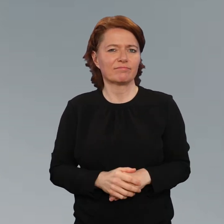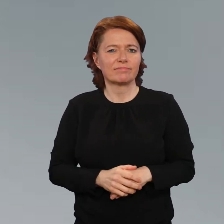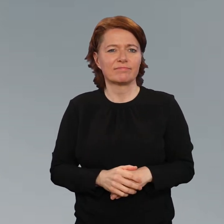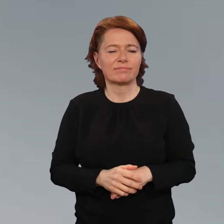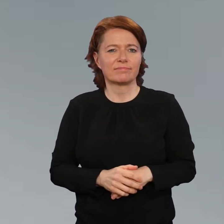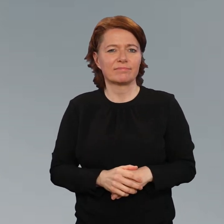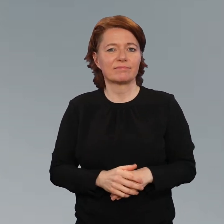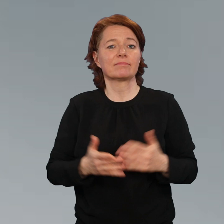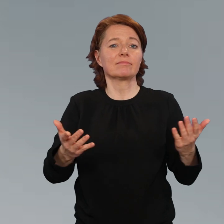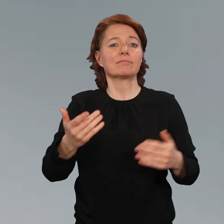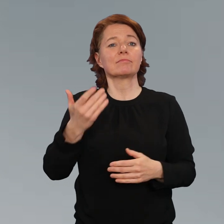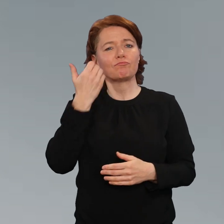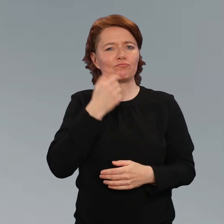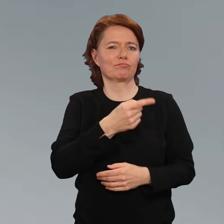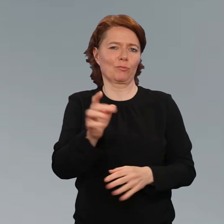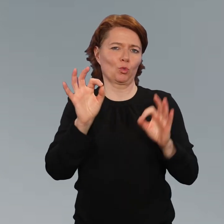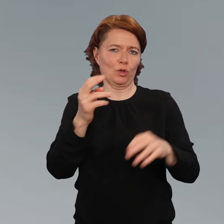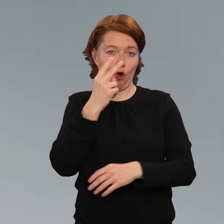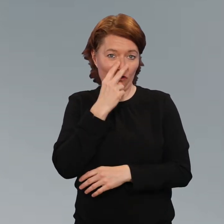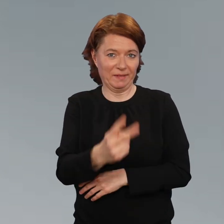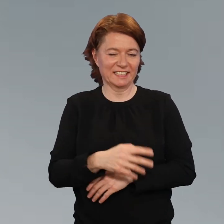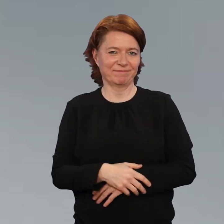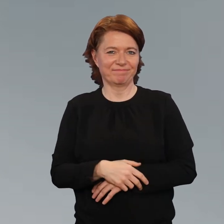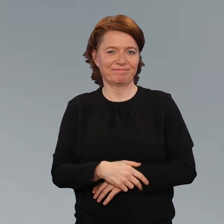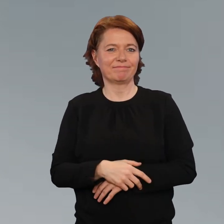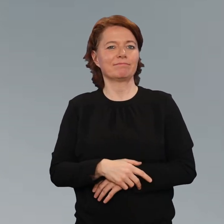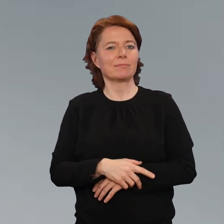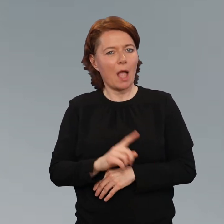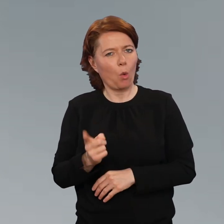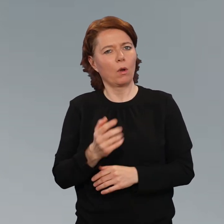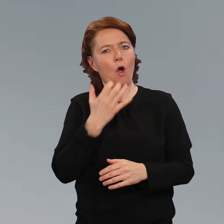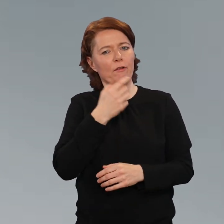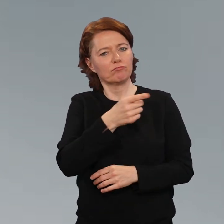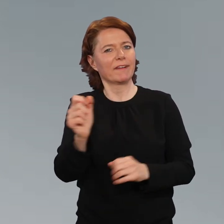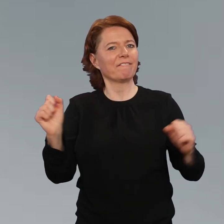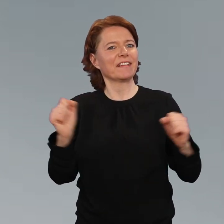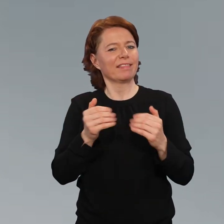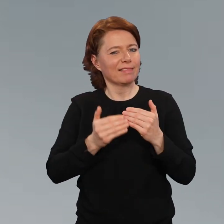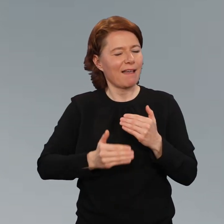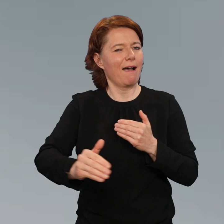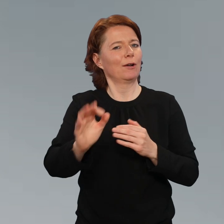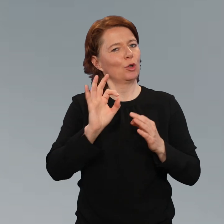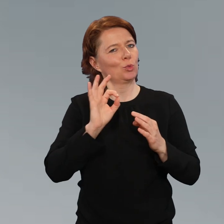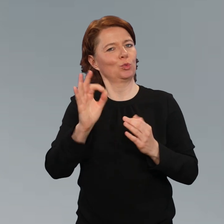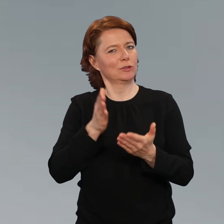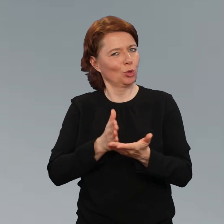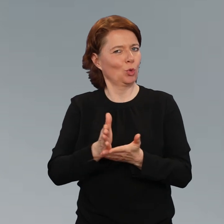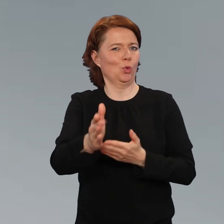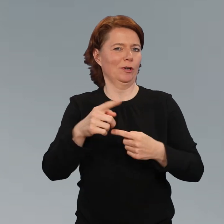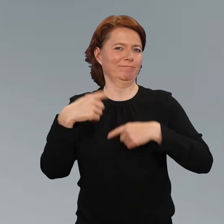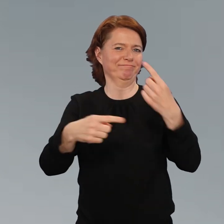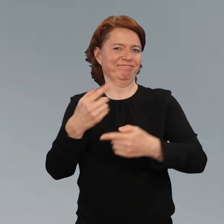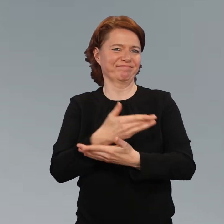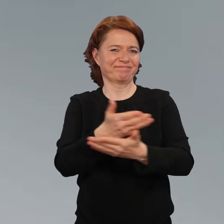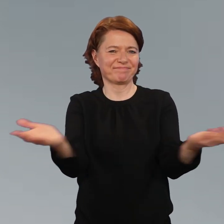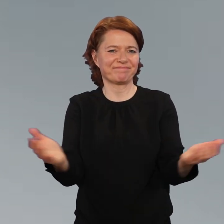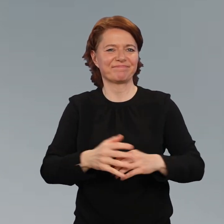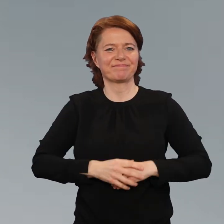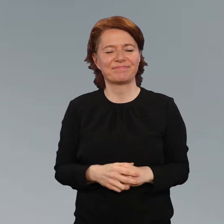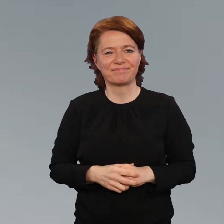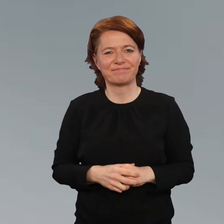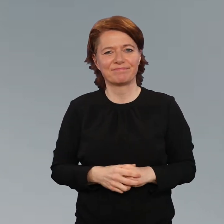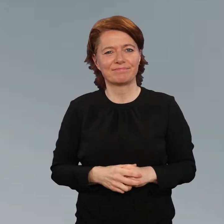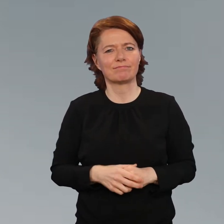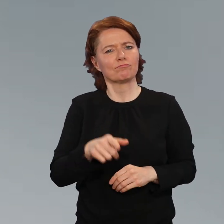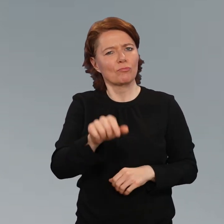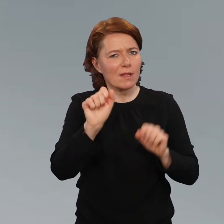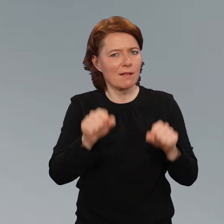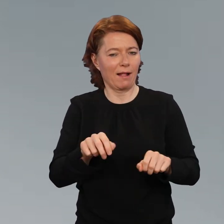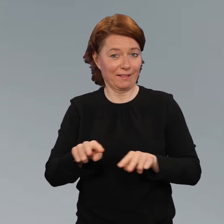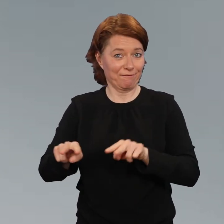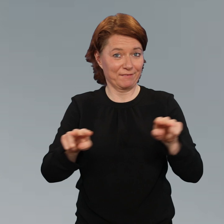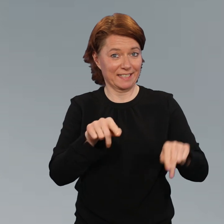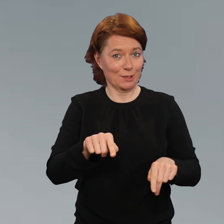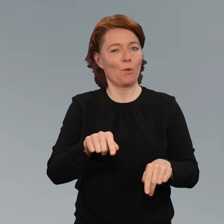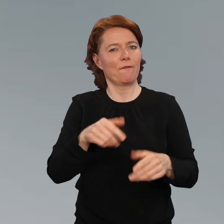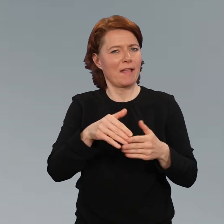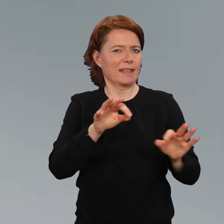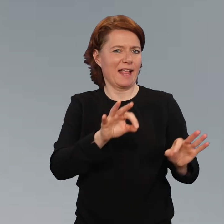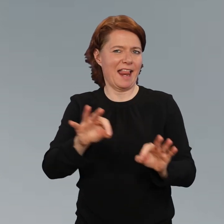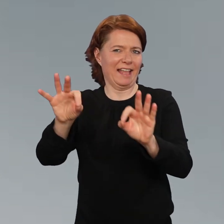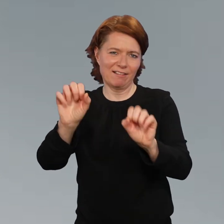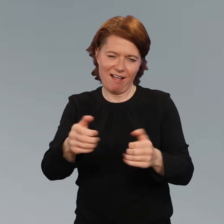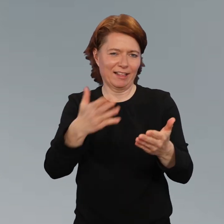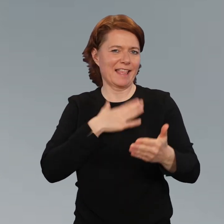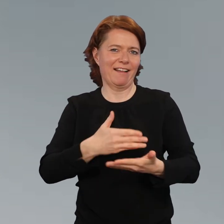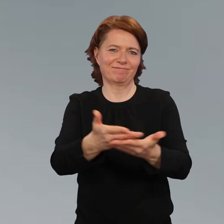Passen Sie auf sich auf und kommen Sie gut durch den Winter! P.S. Leitet dieses Video gerne weiter!